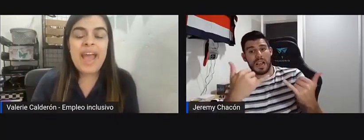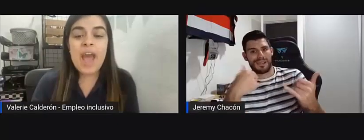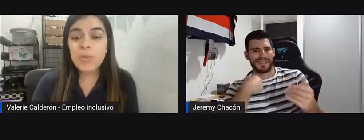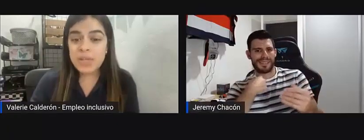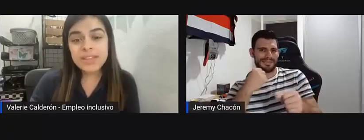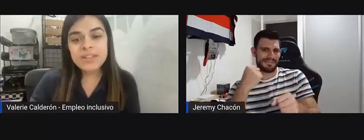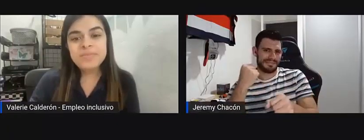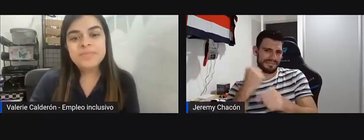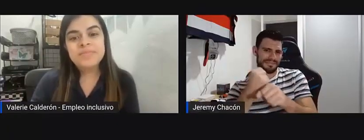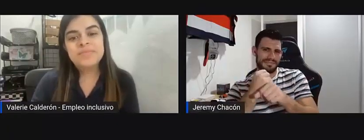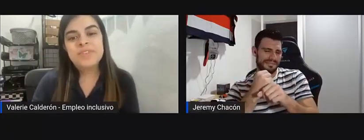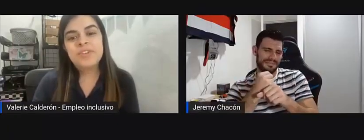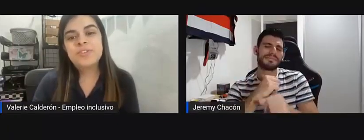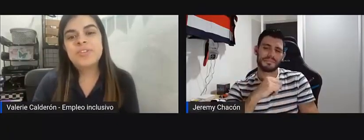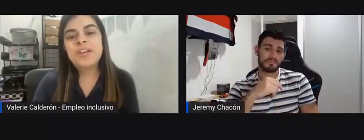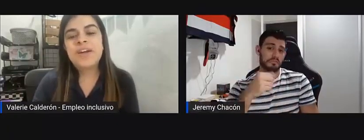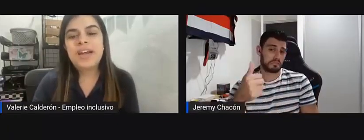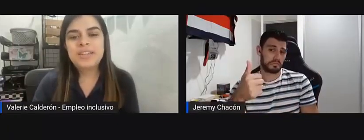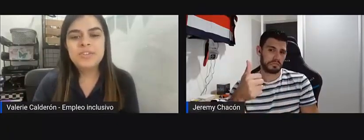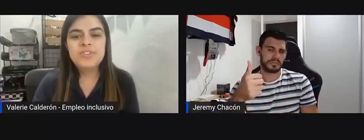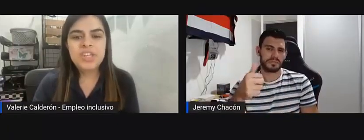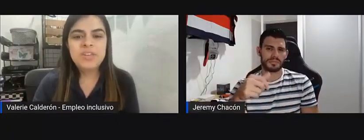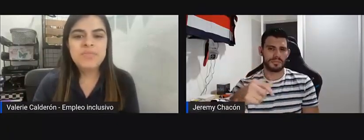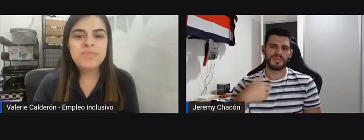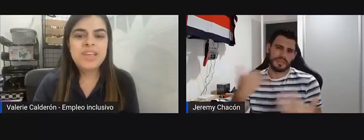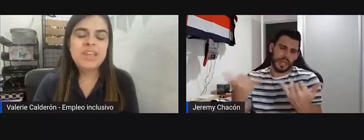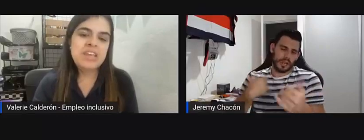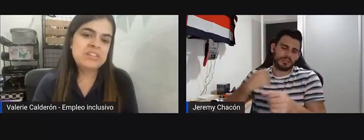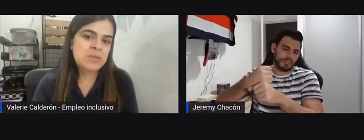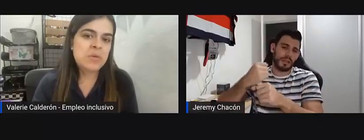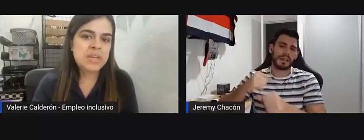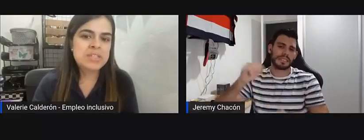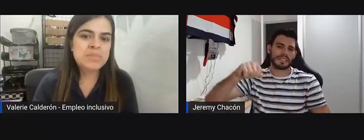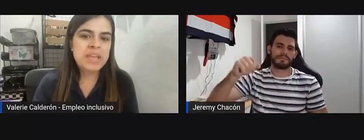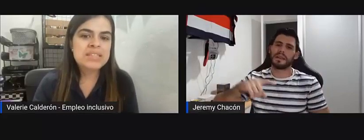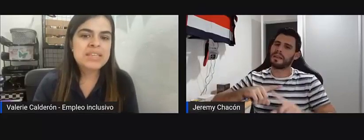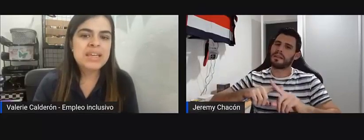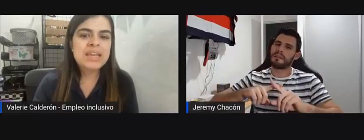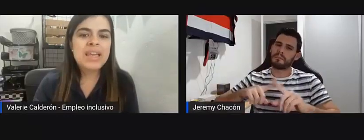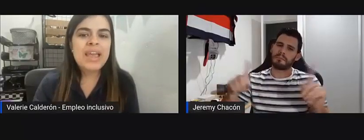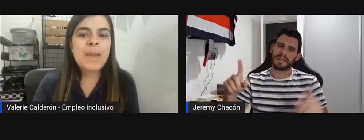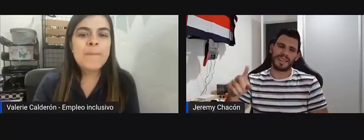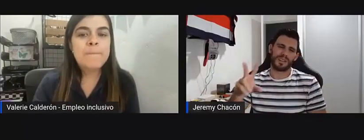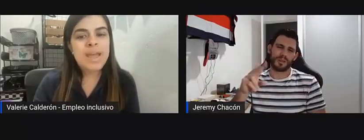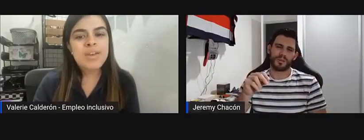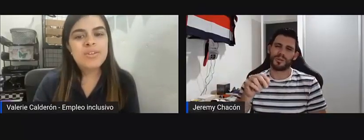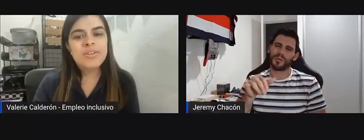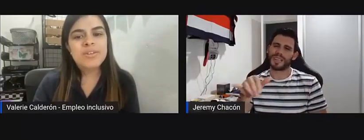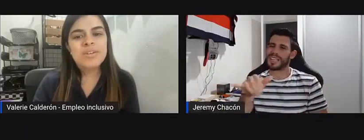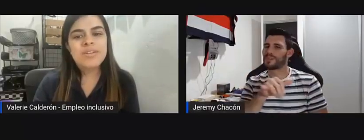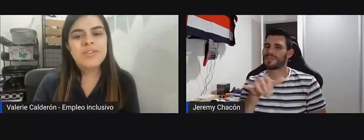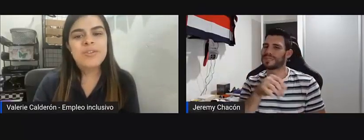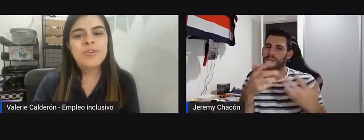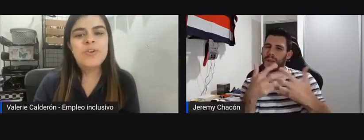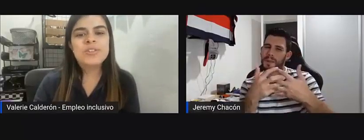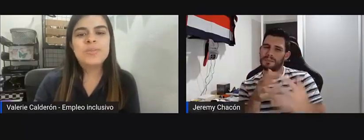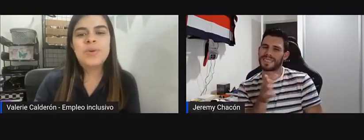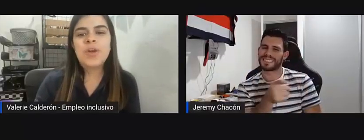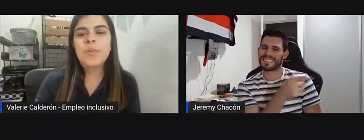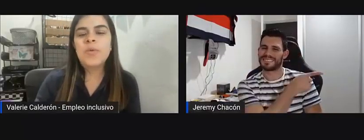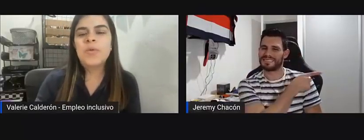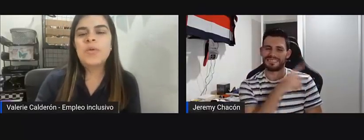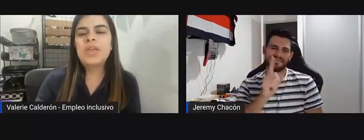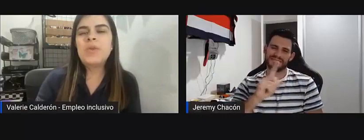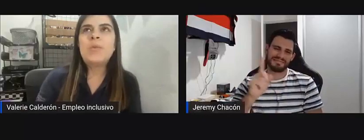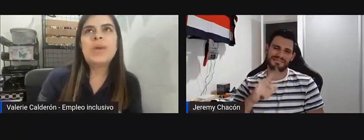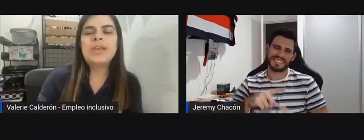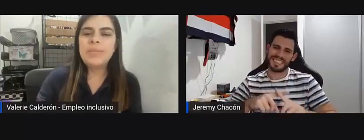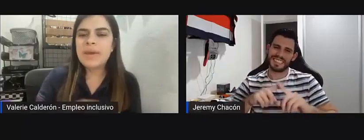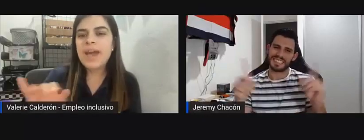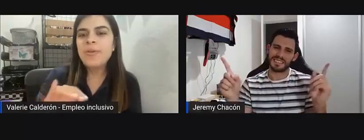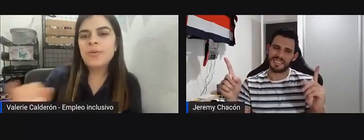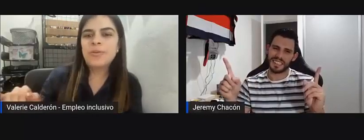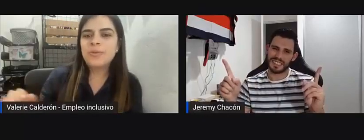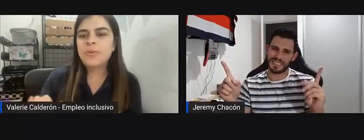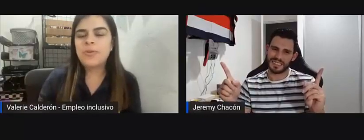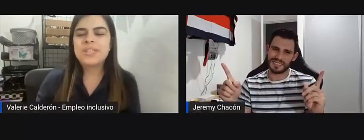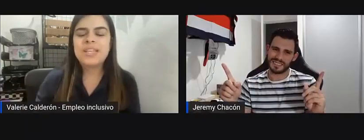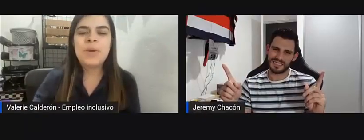Ahorita yo estoy trabajando sí Y es una buena experiencia pero no se puede como equiparar o ser